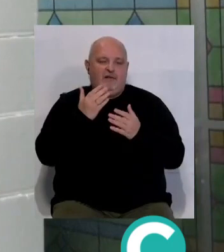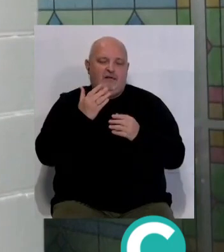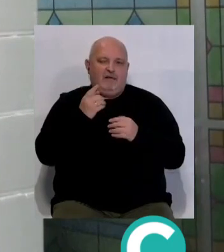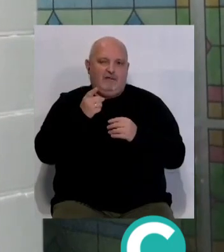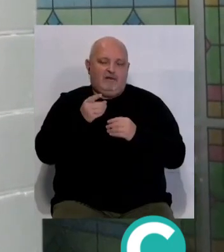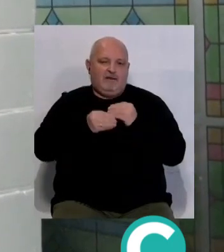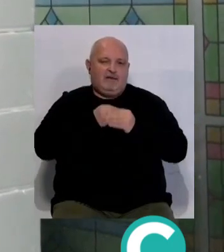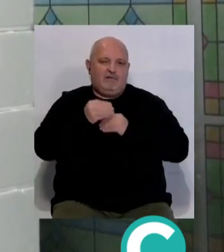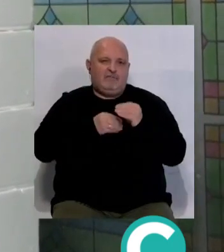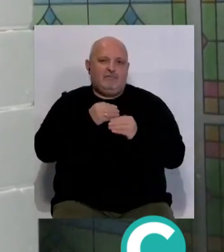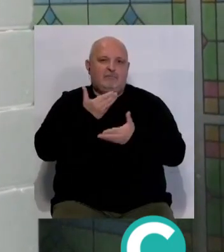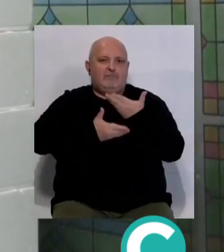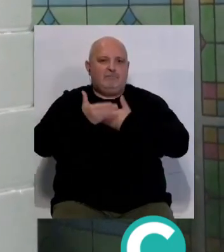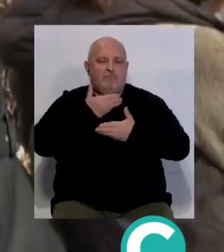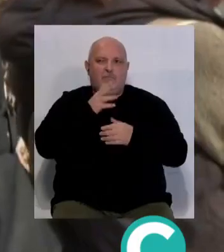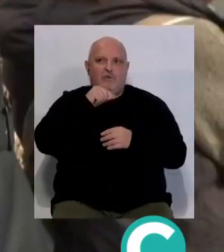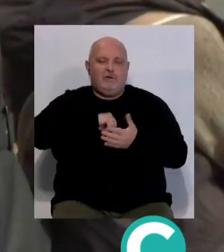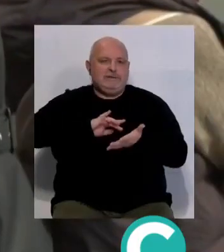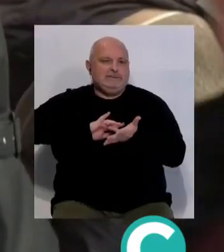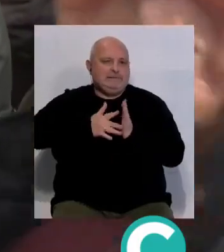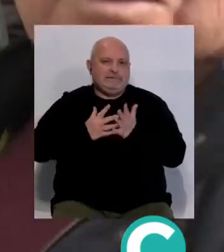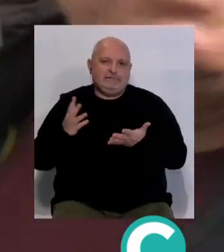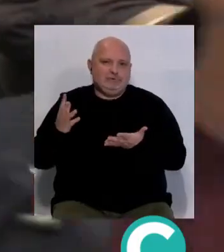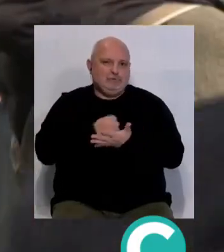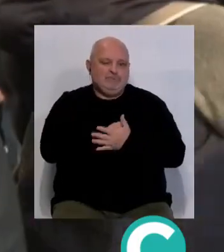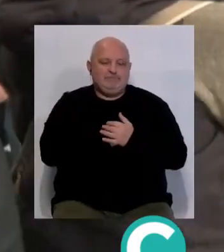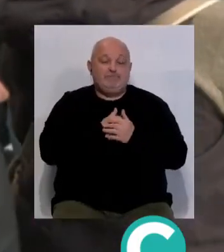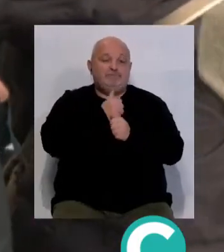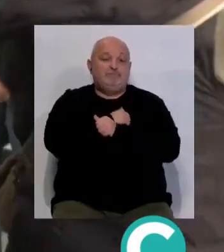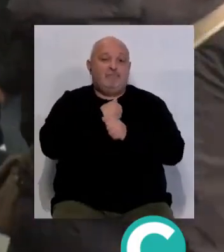que hayan estado colaborando porque es que se nos ha terminado todo habrá que esperar hasta febrero